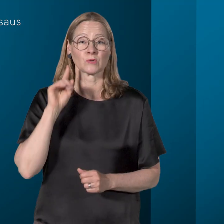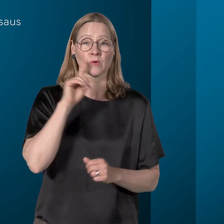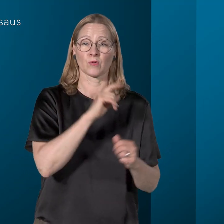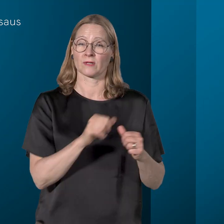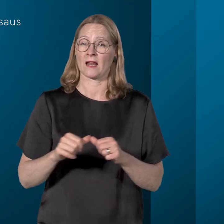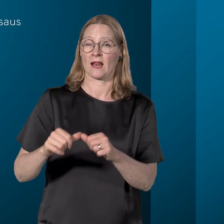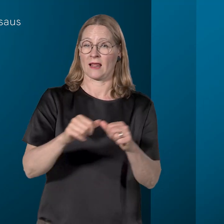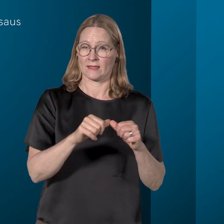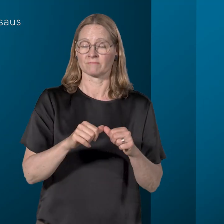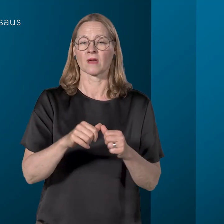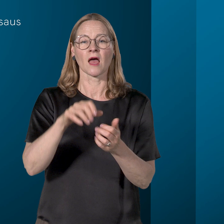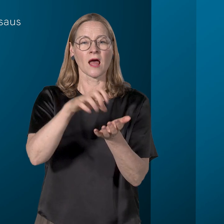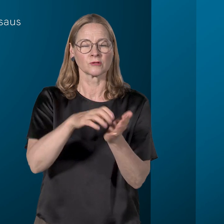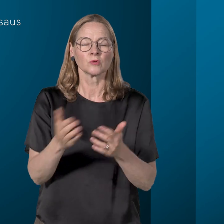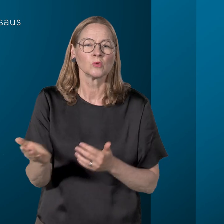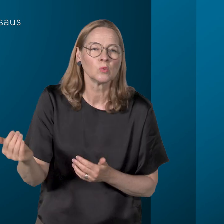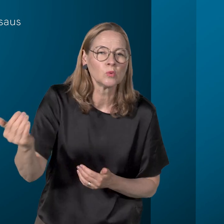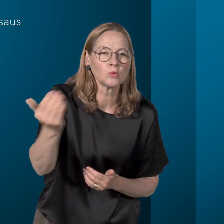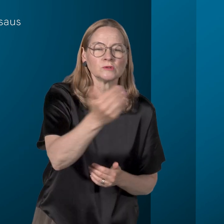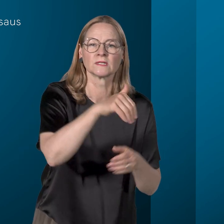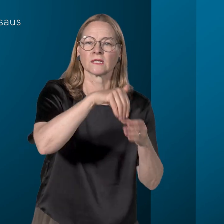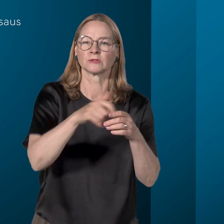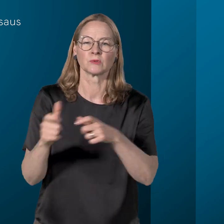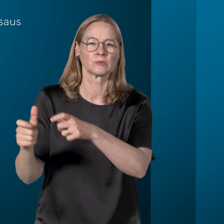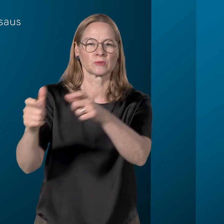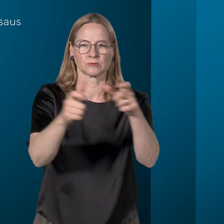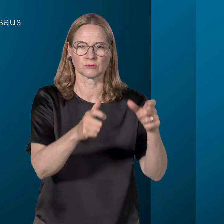Kuurojen Liitto ry:n hallitus kutsuu jäsenyhdistyksensä -